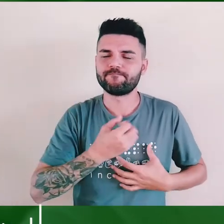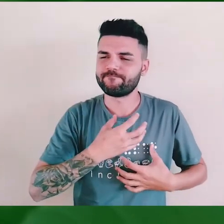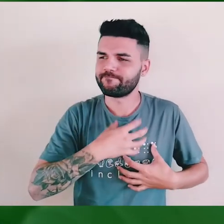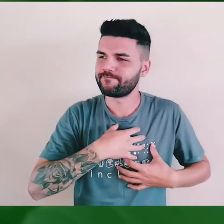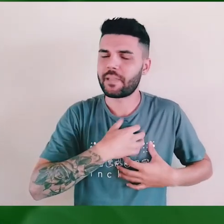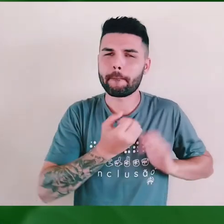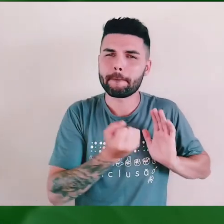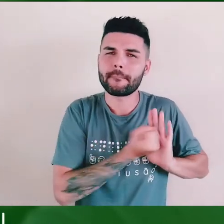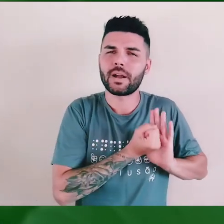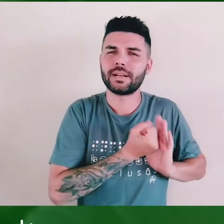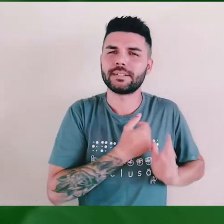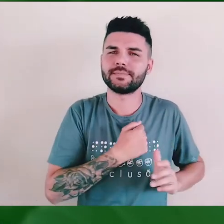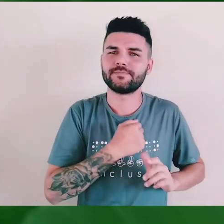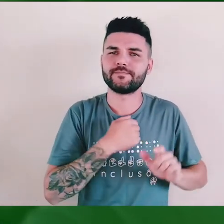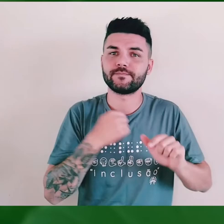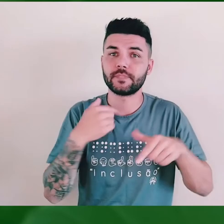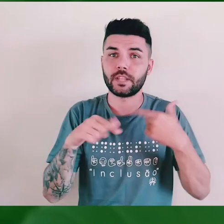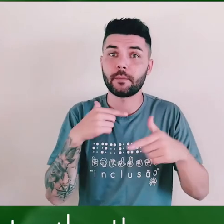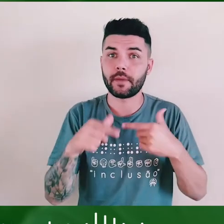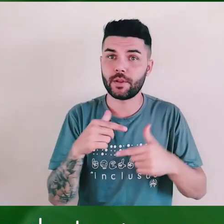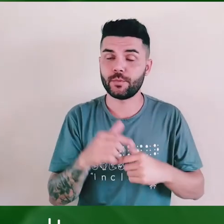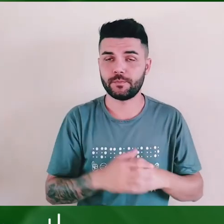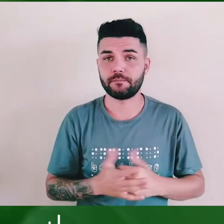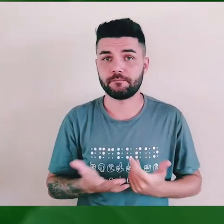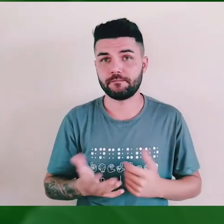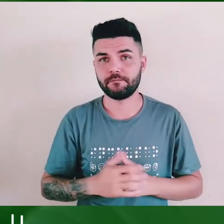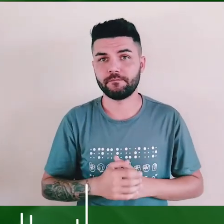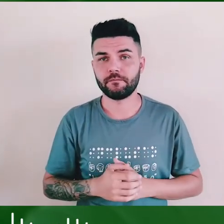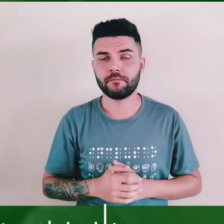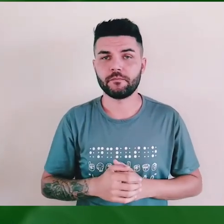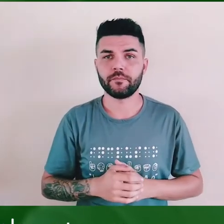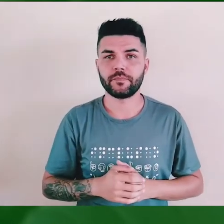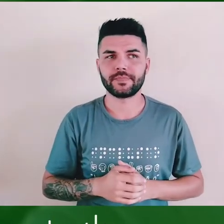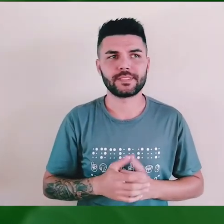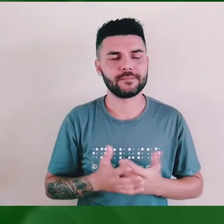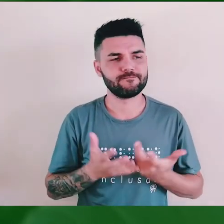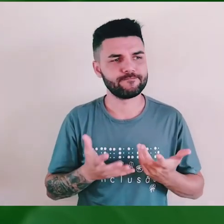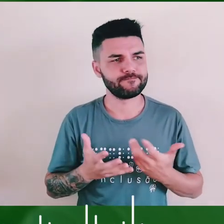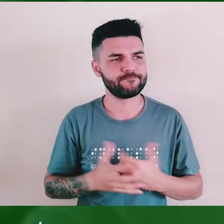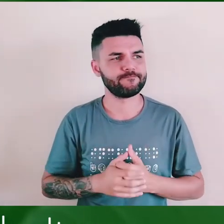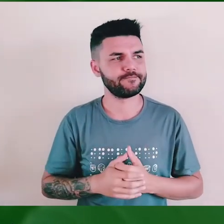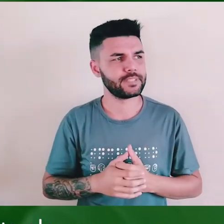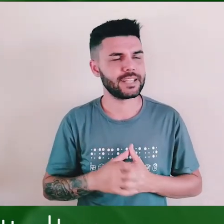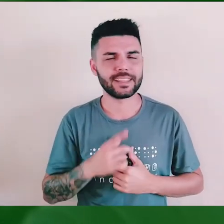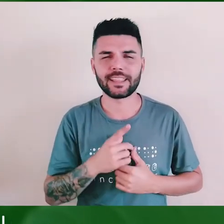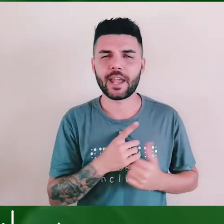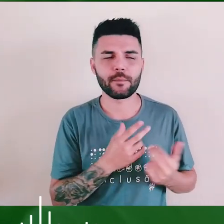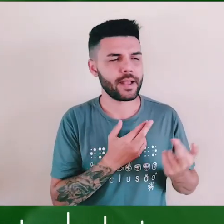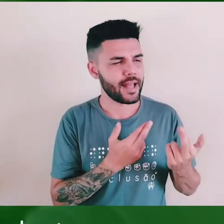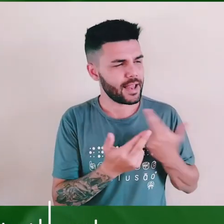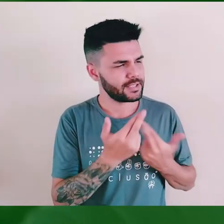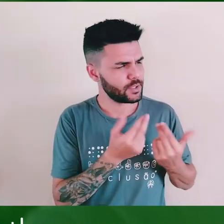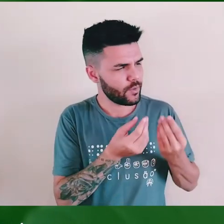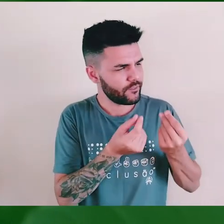Que eu trabalhei? Poxa, eu tenho uma relação de afetividade muito grande com o Mineirão,